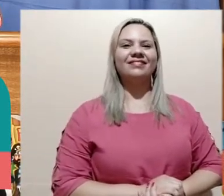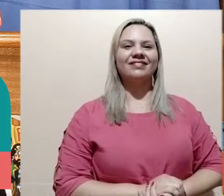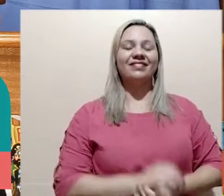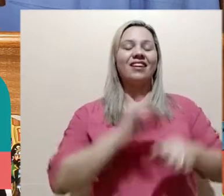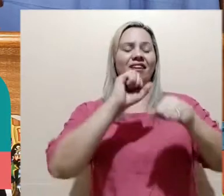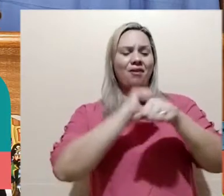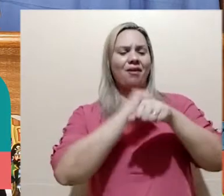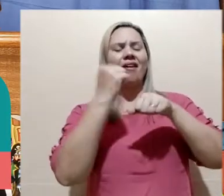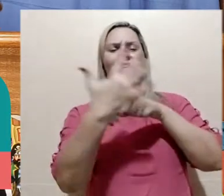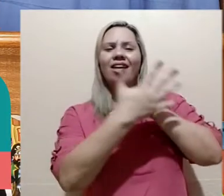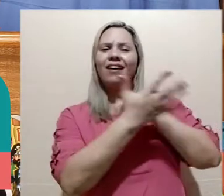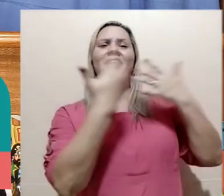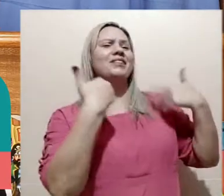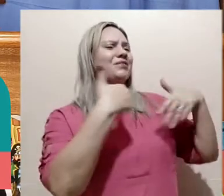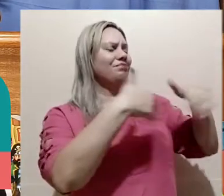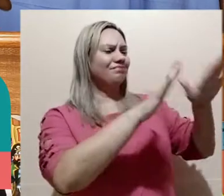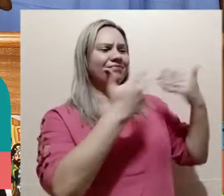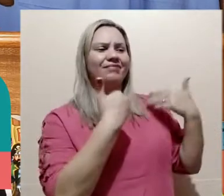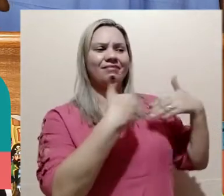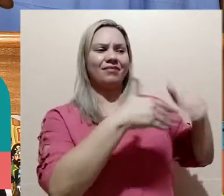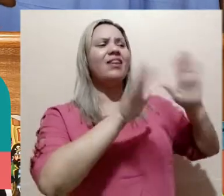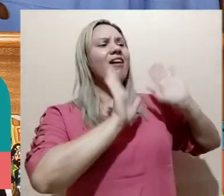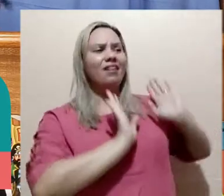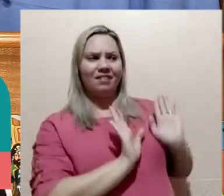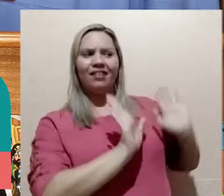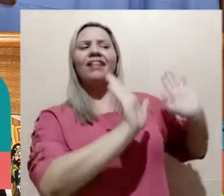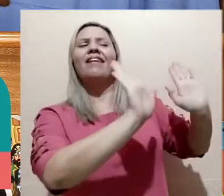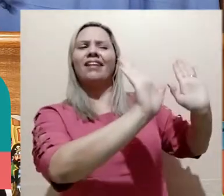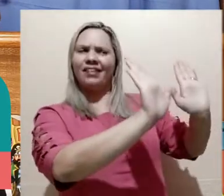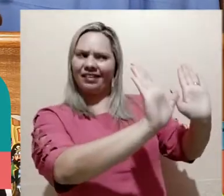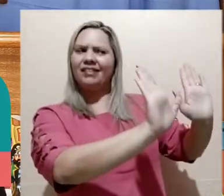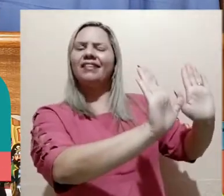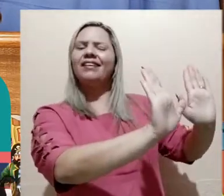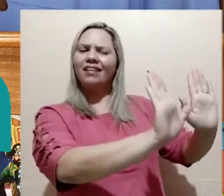Sɑi forɑ, coronɑ! Nα̃o vem que nα̃o tem!